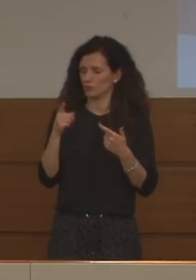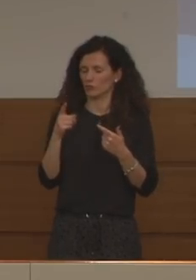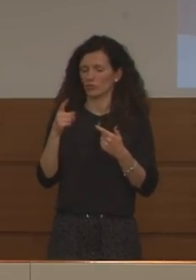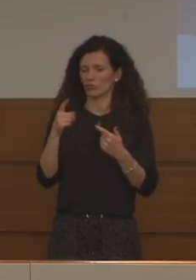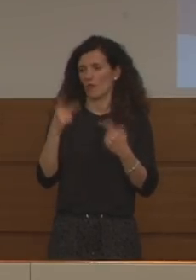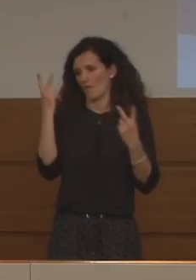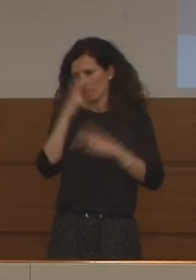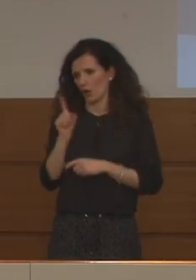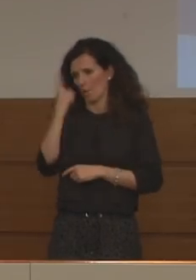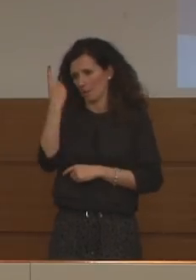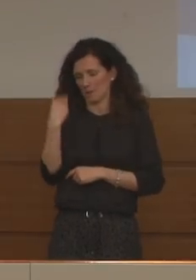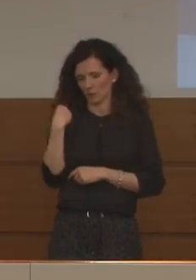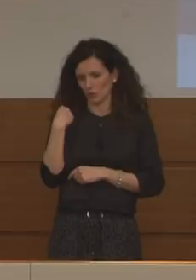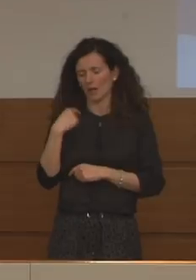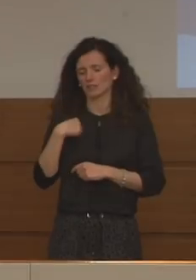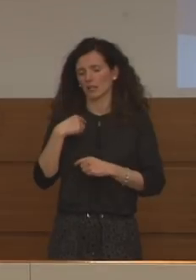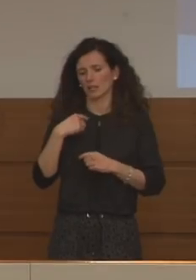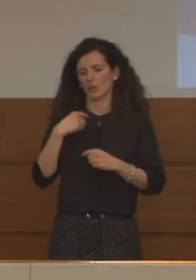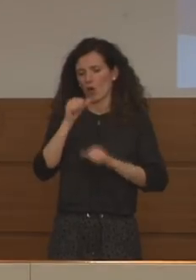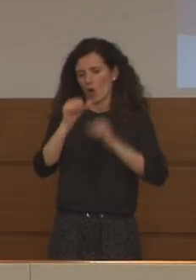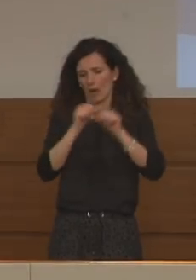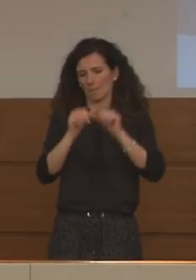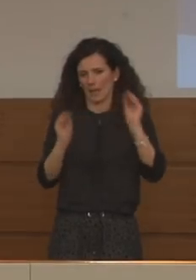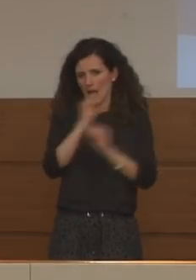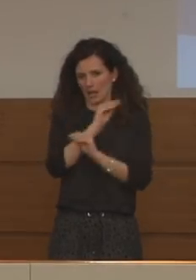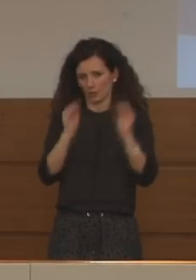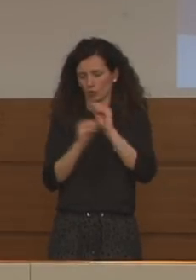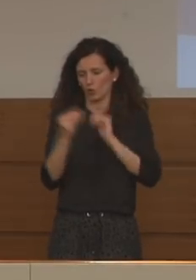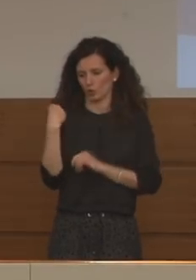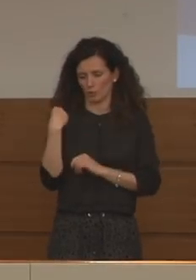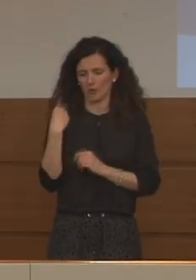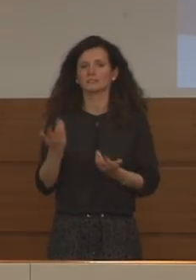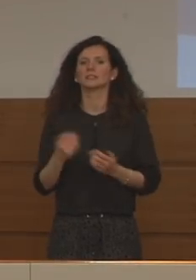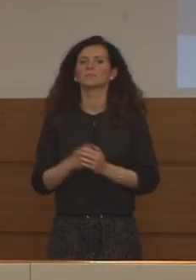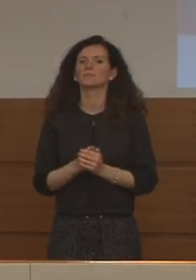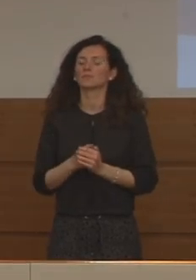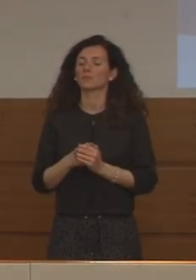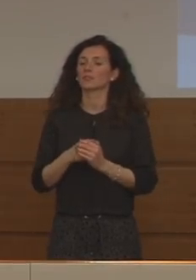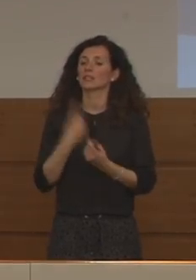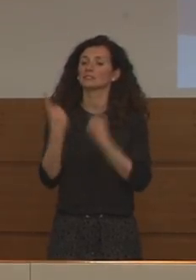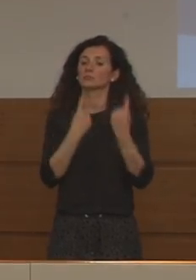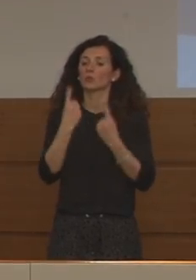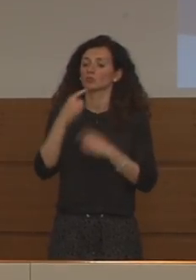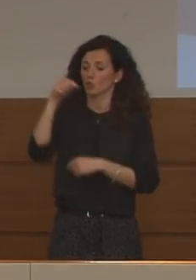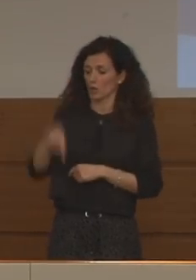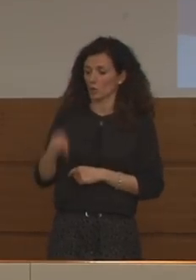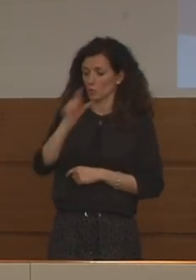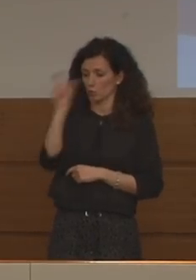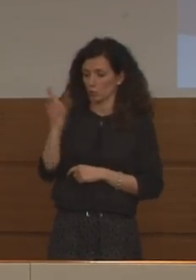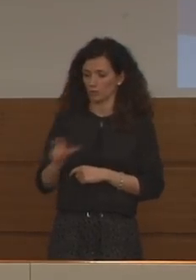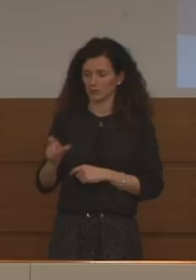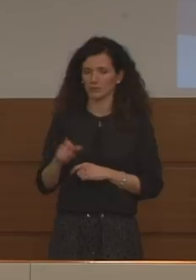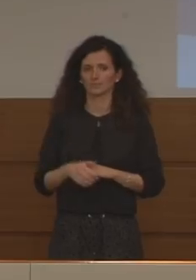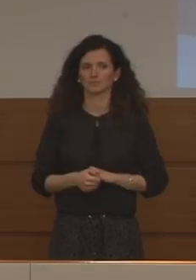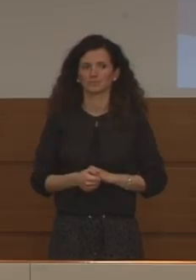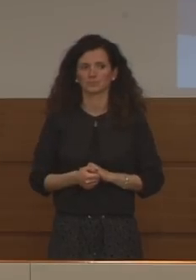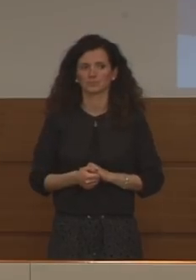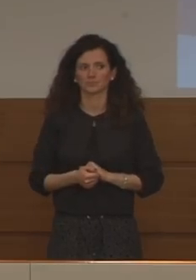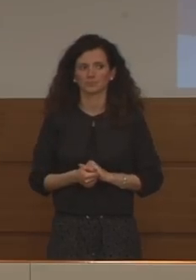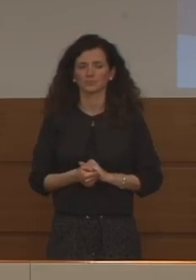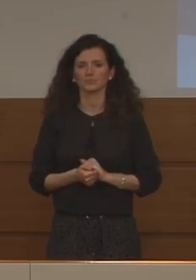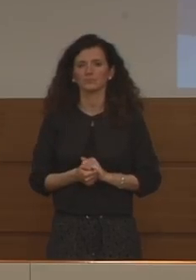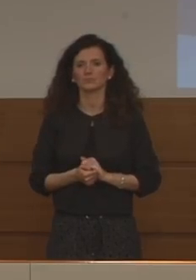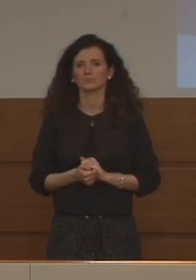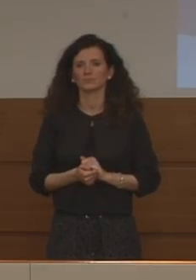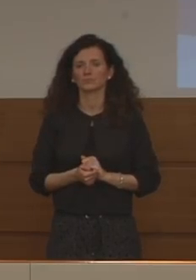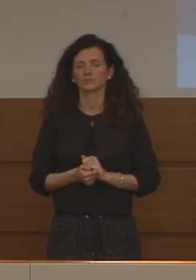primo, ma insomma io sono partito dalla coda. Il Sud oggi mostra dei dati dove la